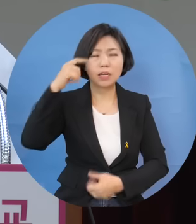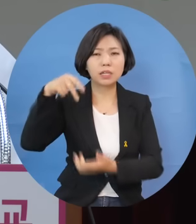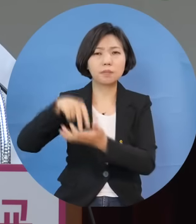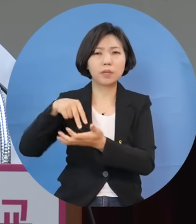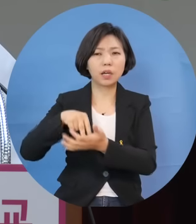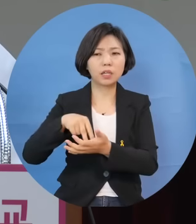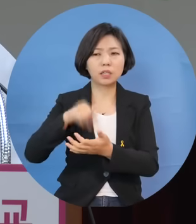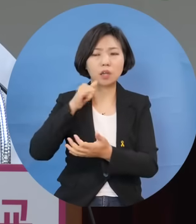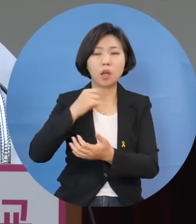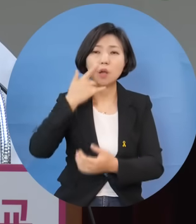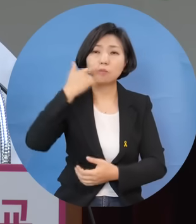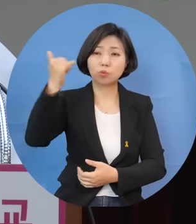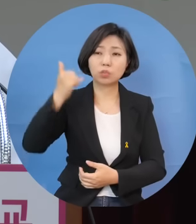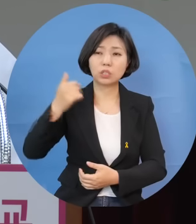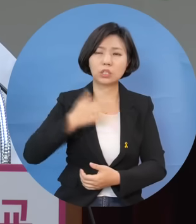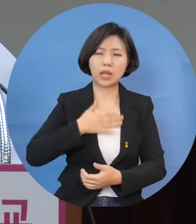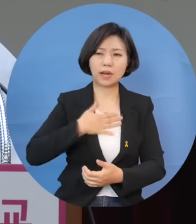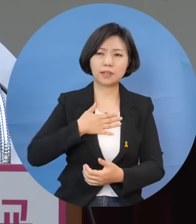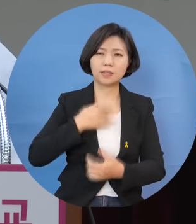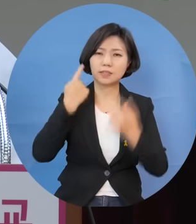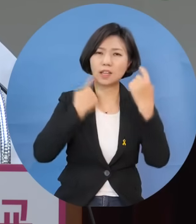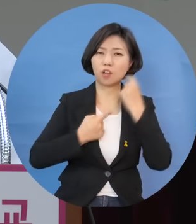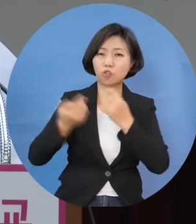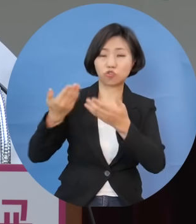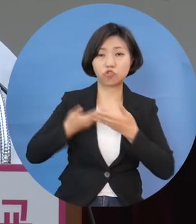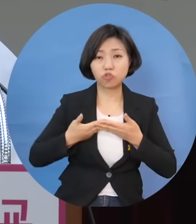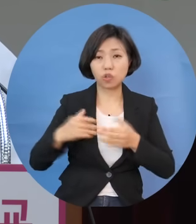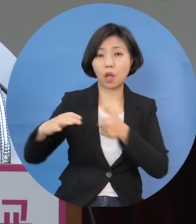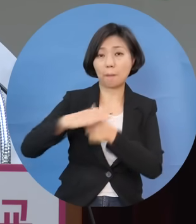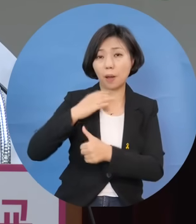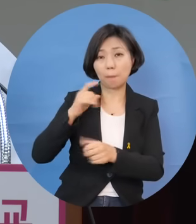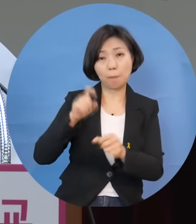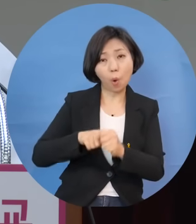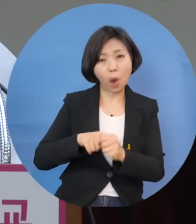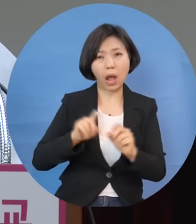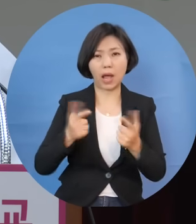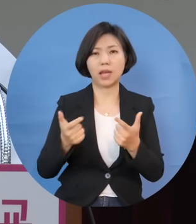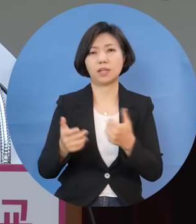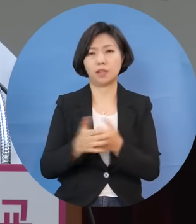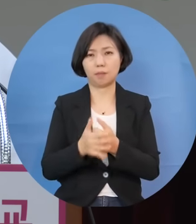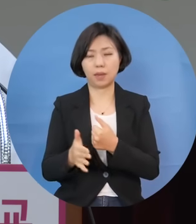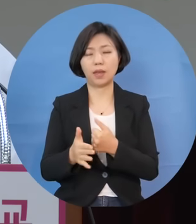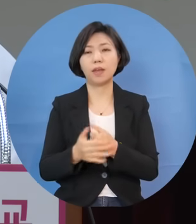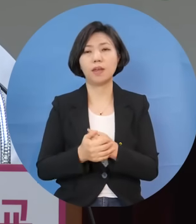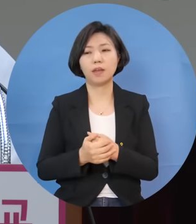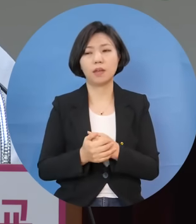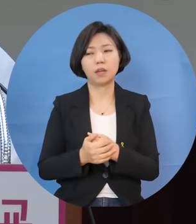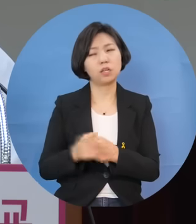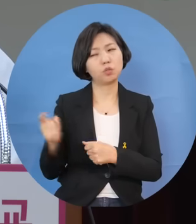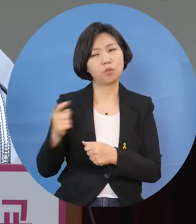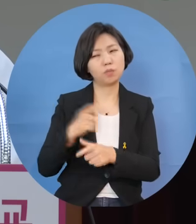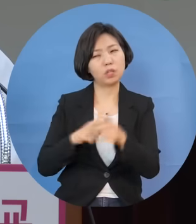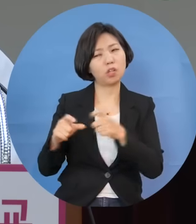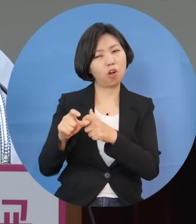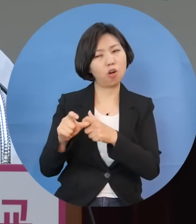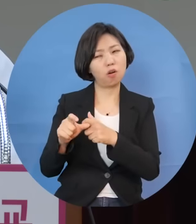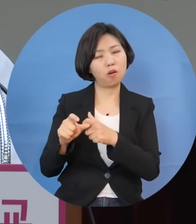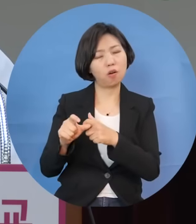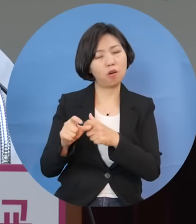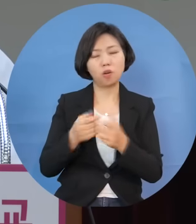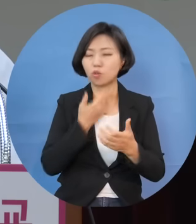부모님이 나를 해치려고 한 말이 아니니까 좀 신중하게 받아들이는 게 필요하죠.